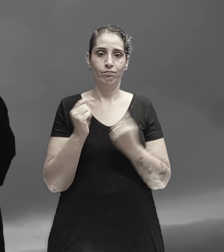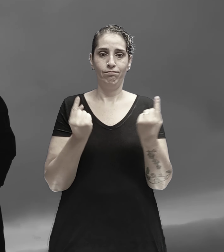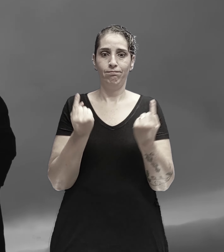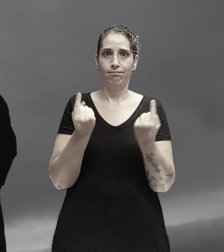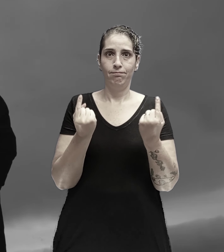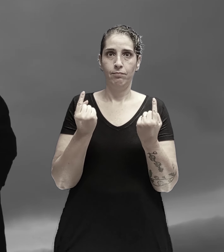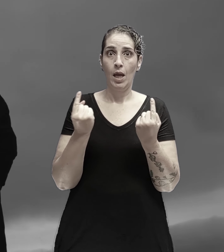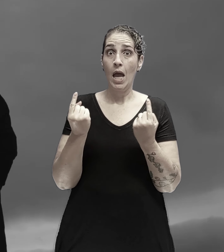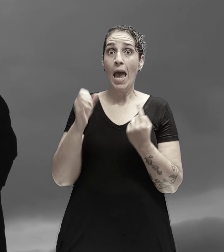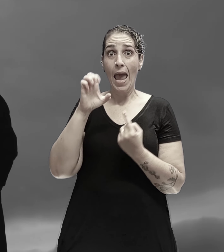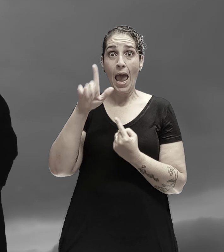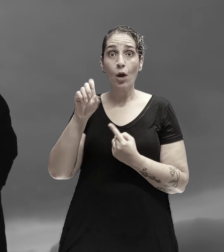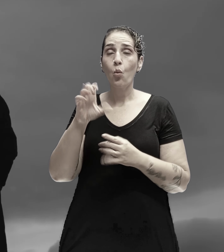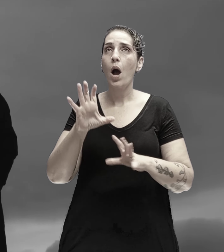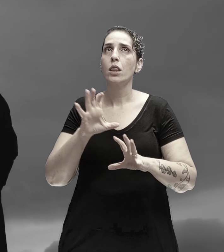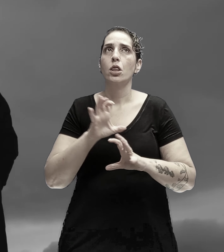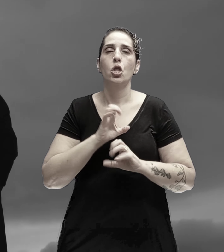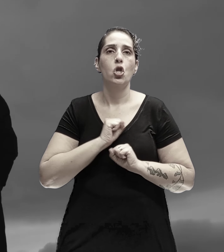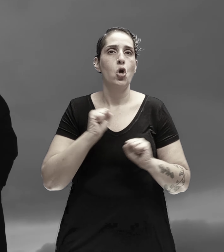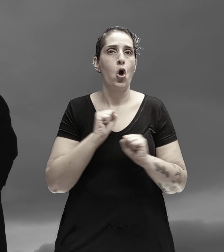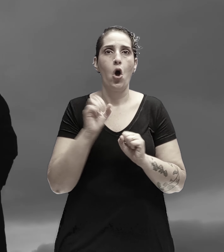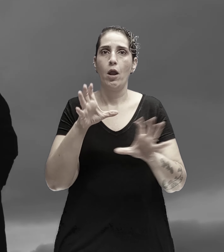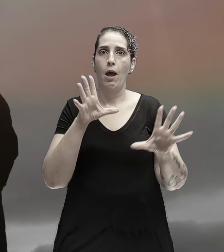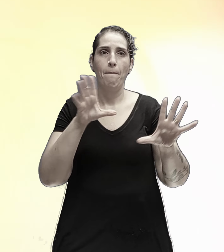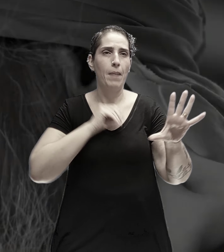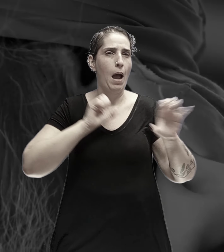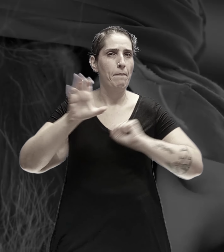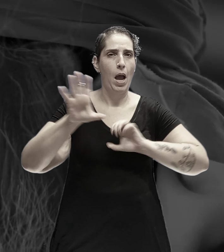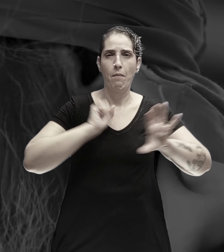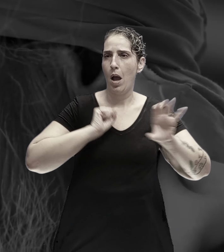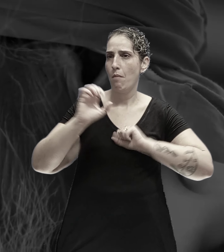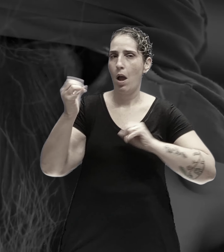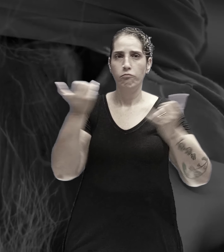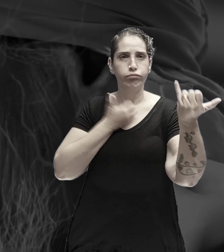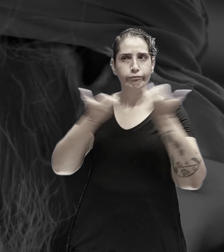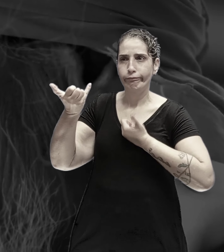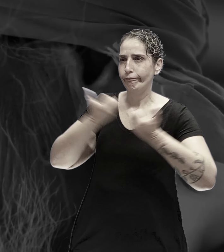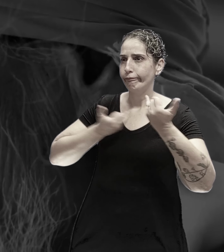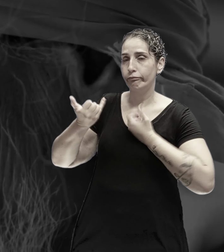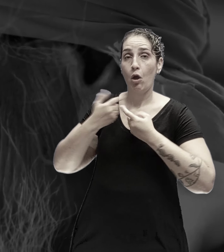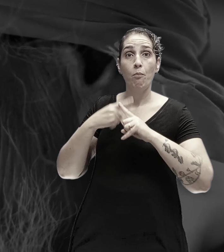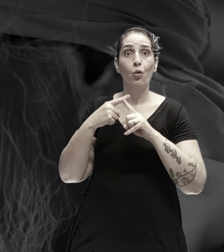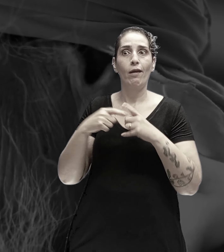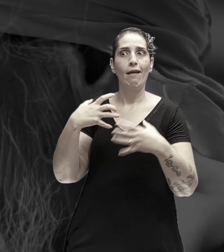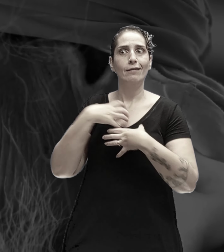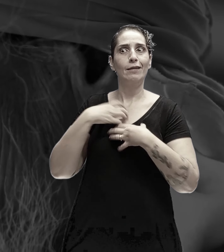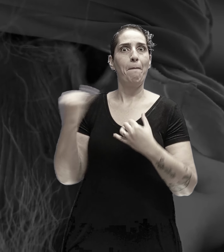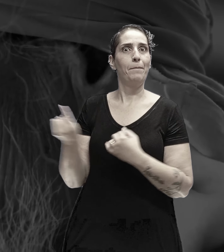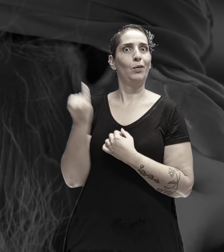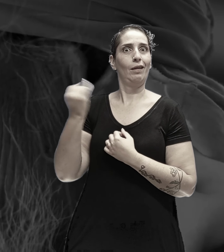Ele adora acumular informações, pois isso o faz sentir se importante.